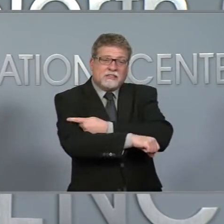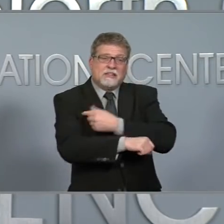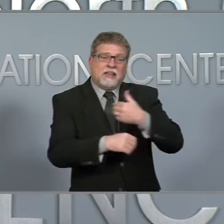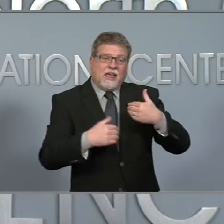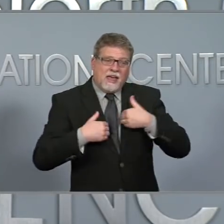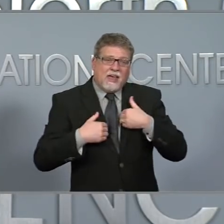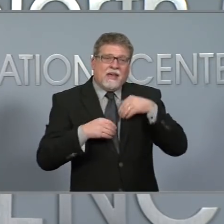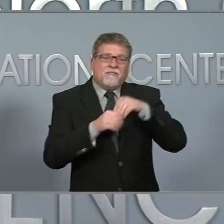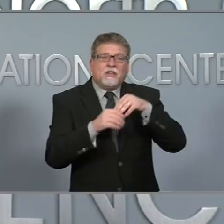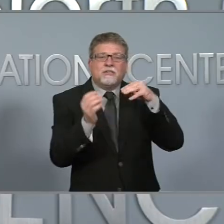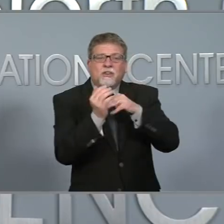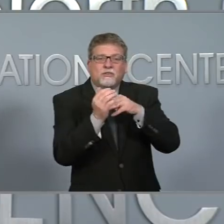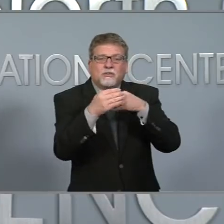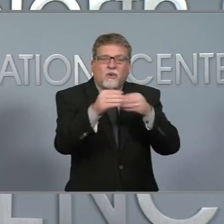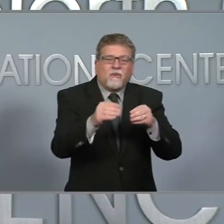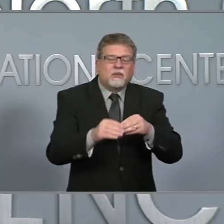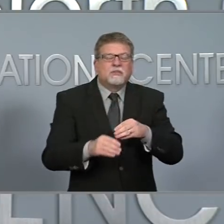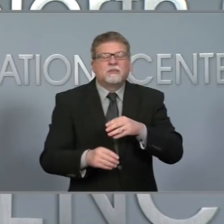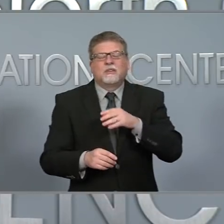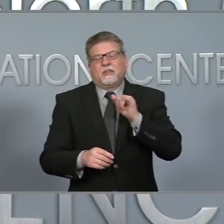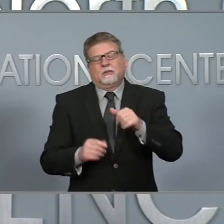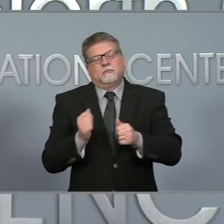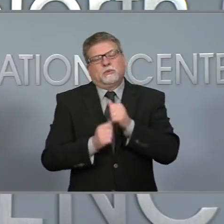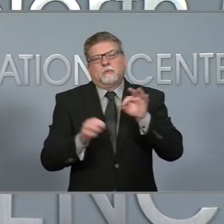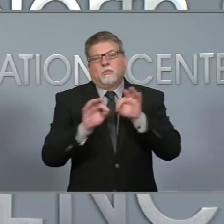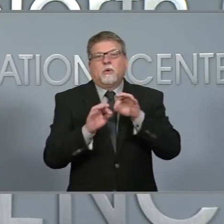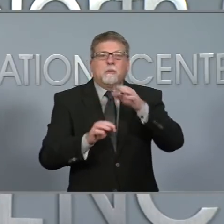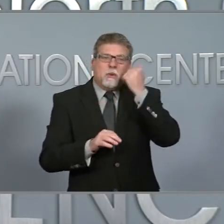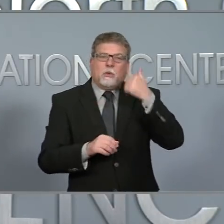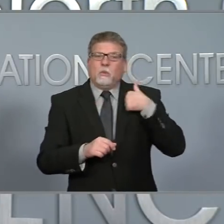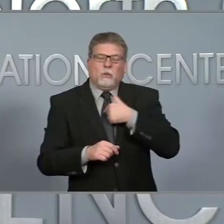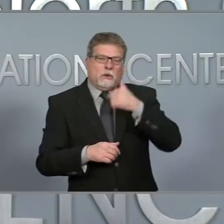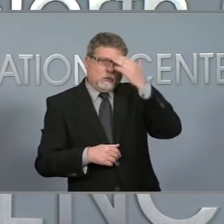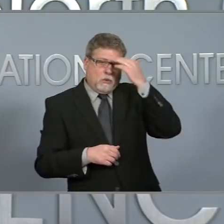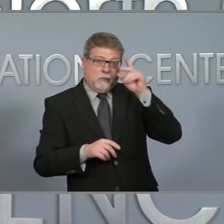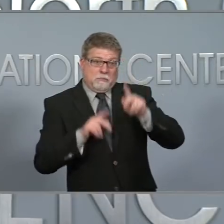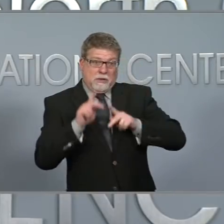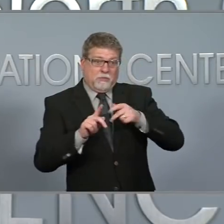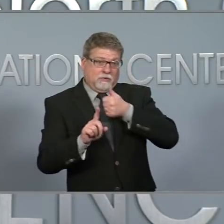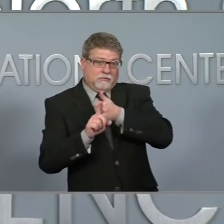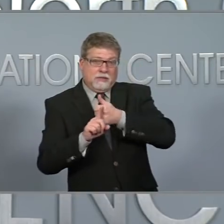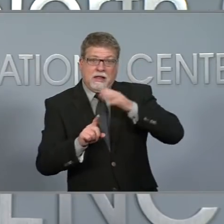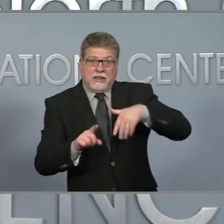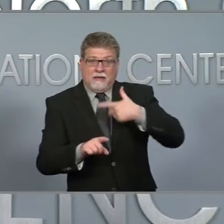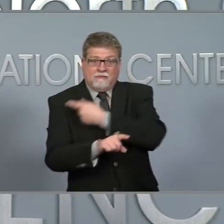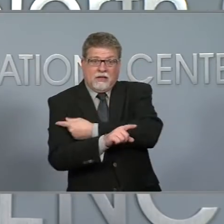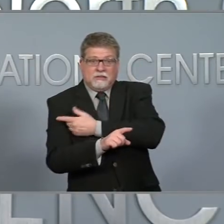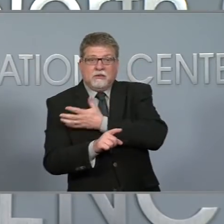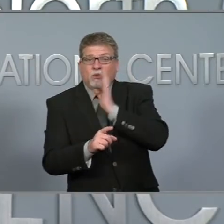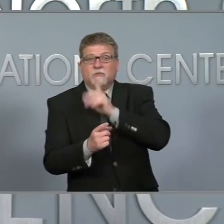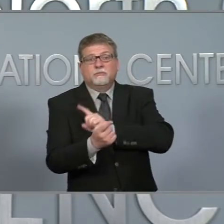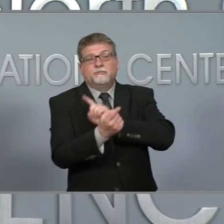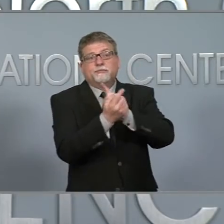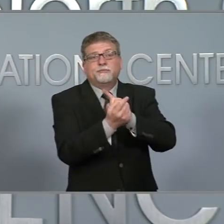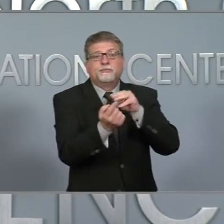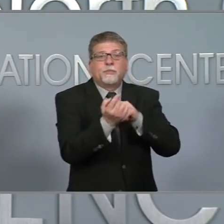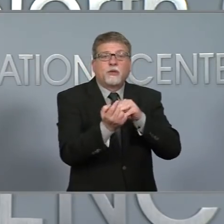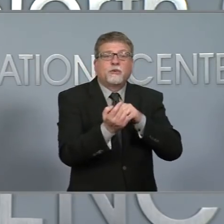al hablar con los padres continúa el énfasis